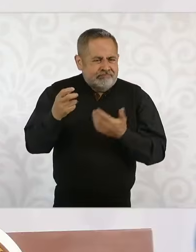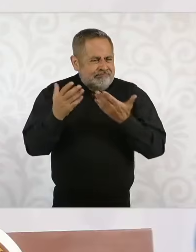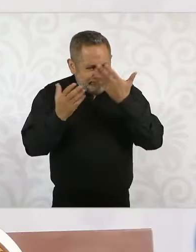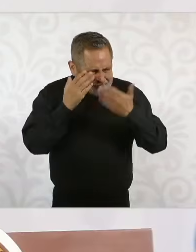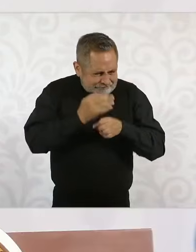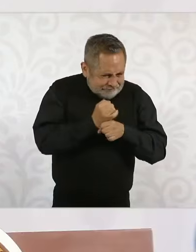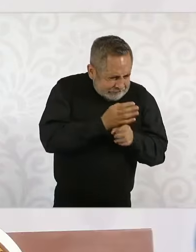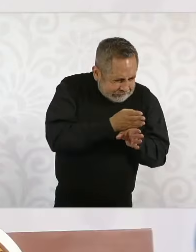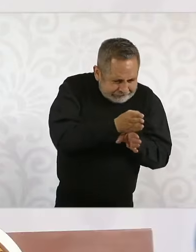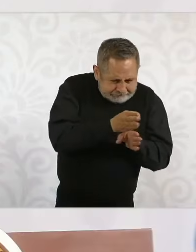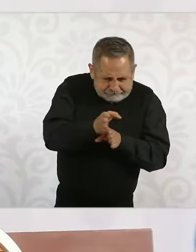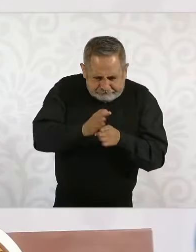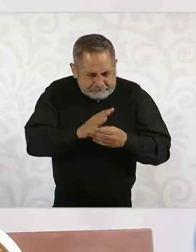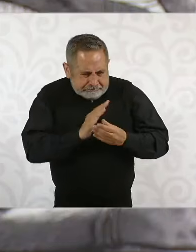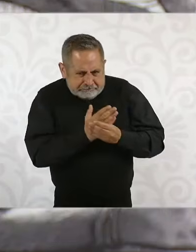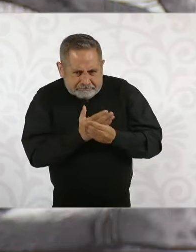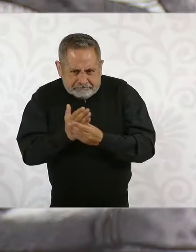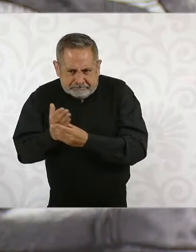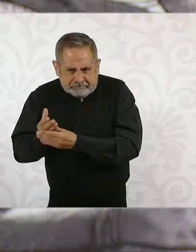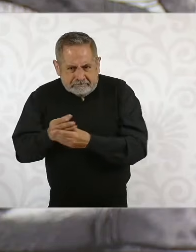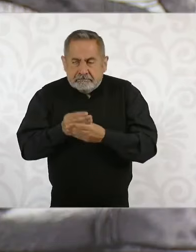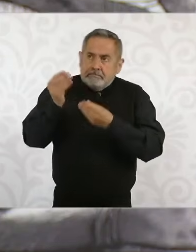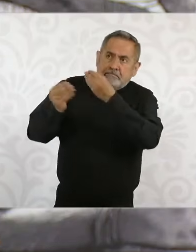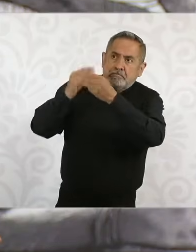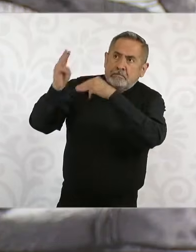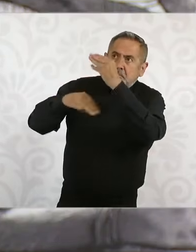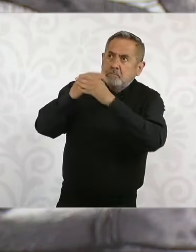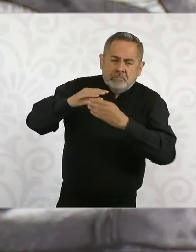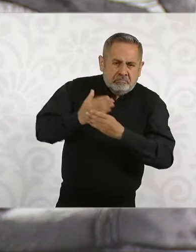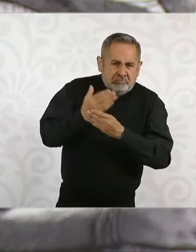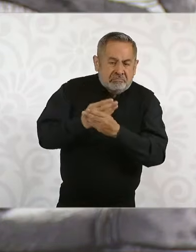indexados que participan en revistas relevantes a nivel global. Ese es México y eso también hay que